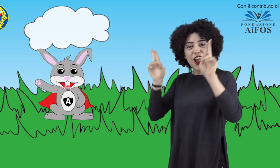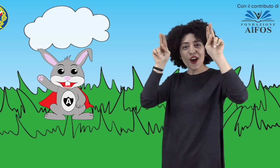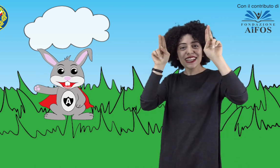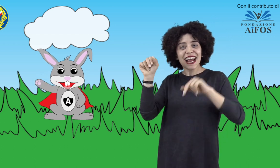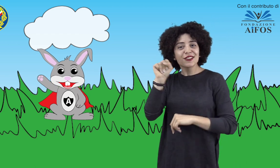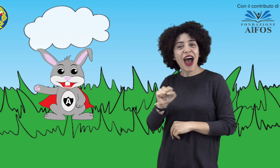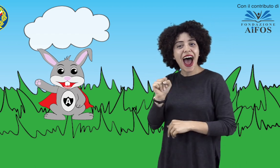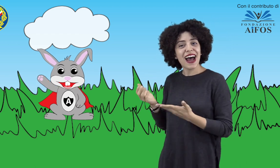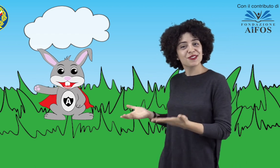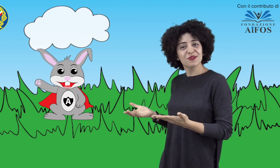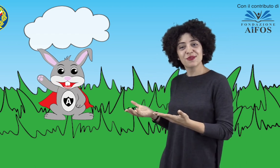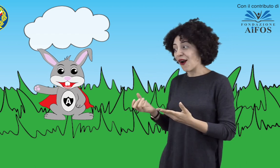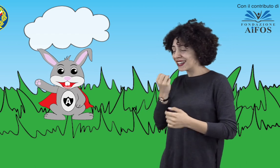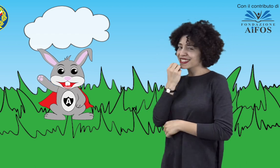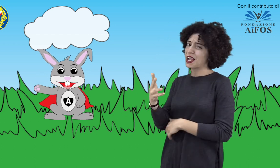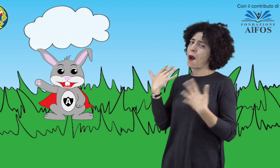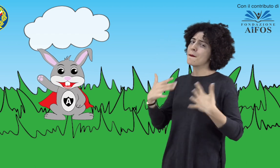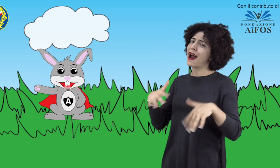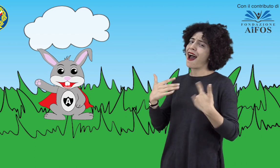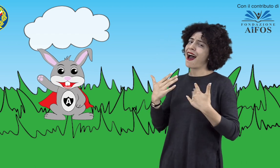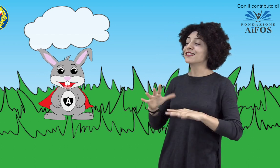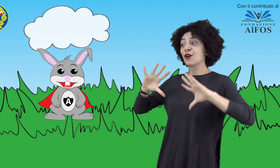Ecco il simpatico coniglietto Arturo,